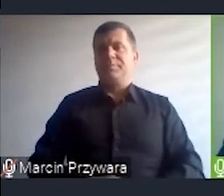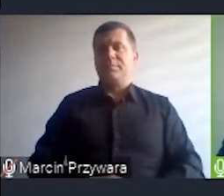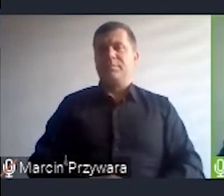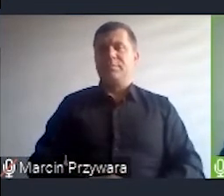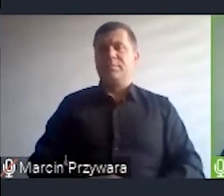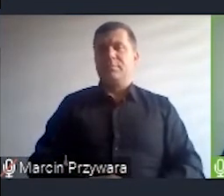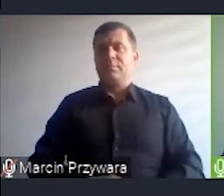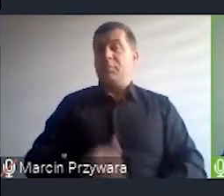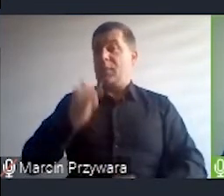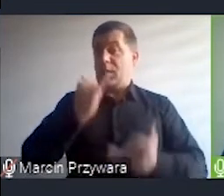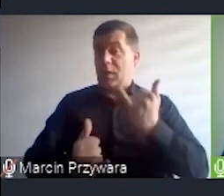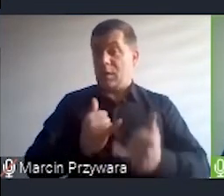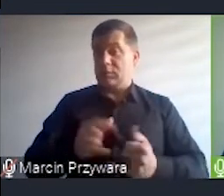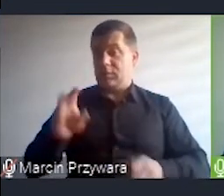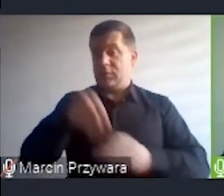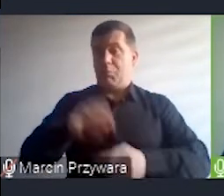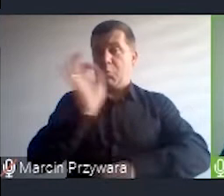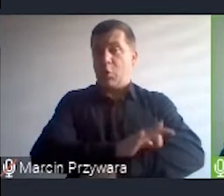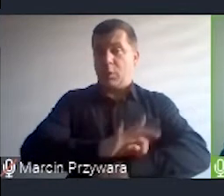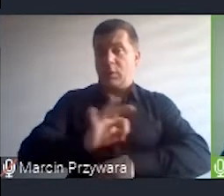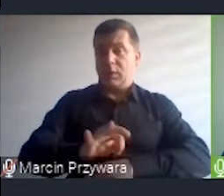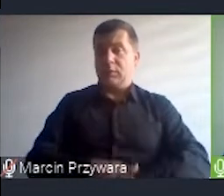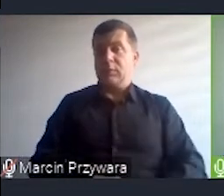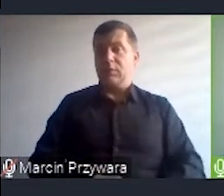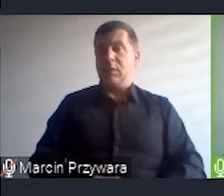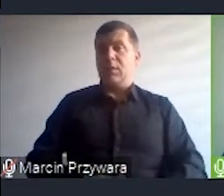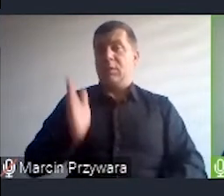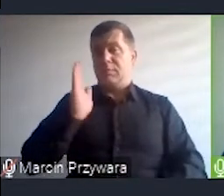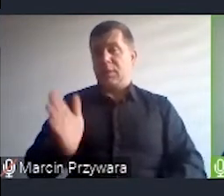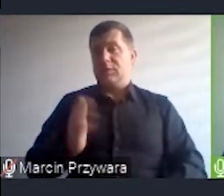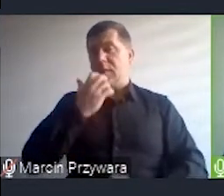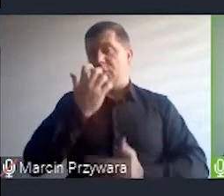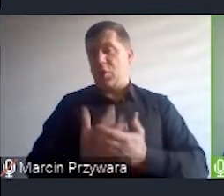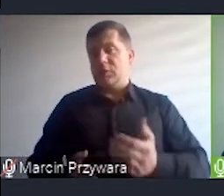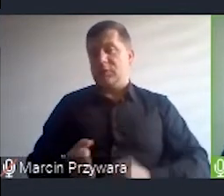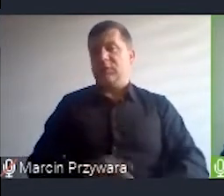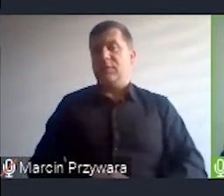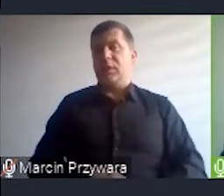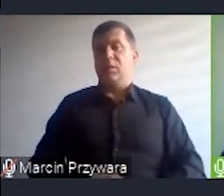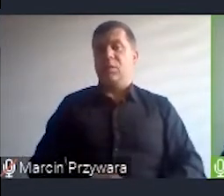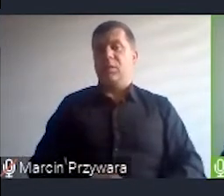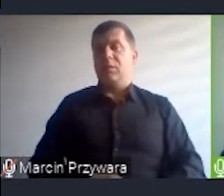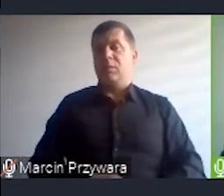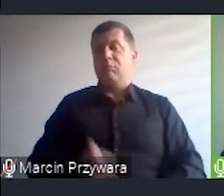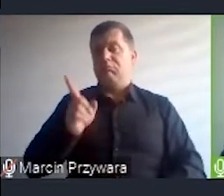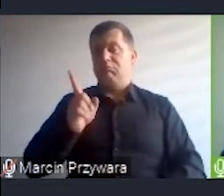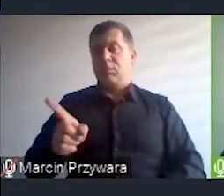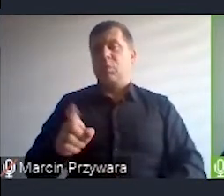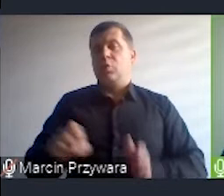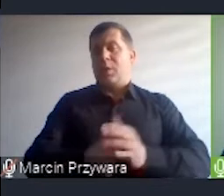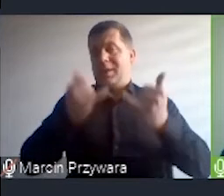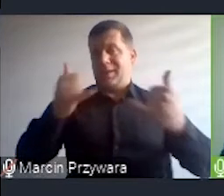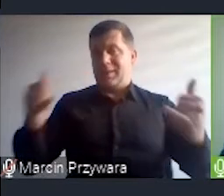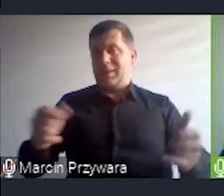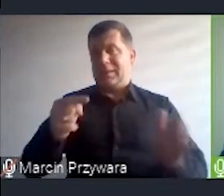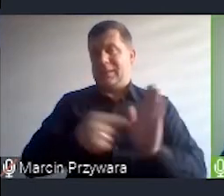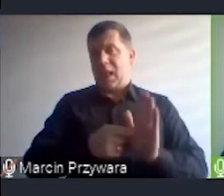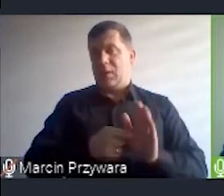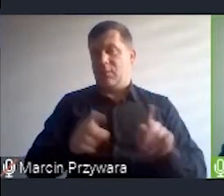Jeśli w ramach projektu będę wykorzystywał je do innych celów równolegle,